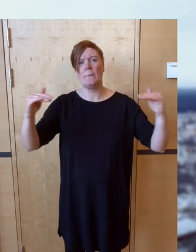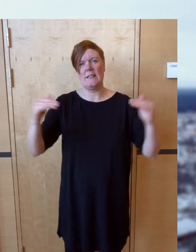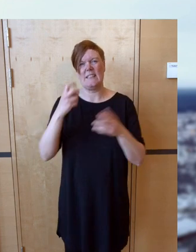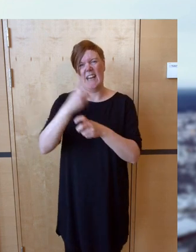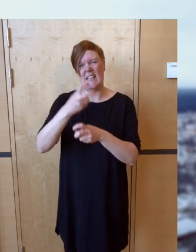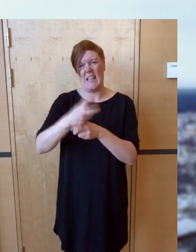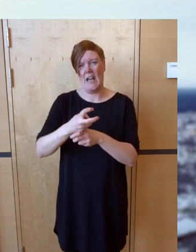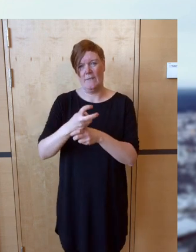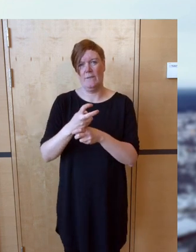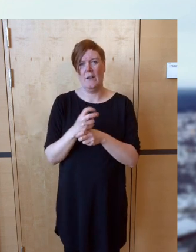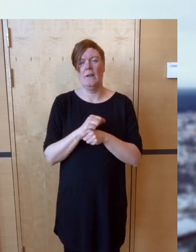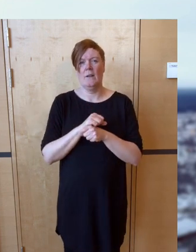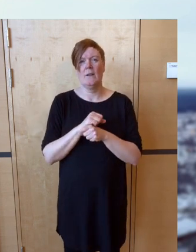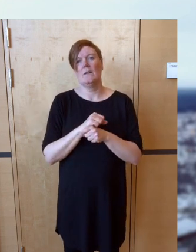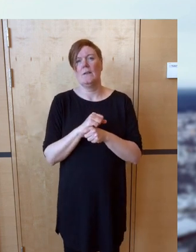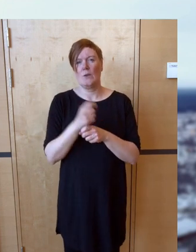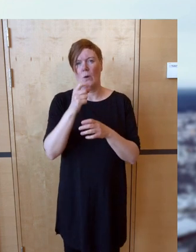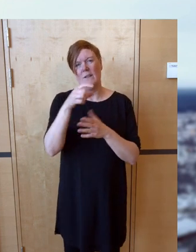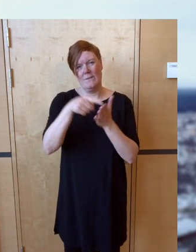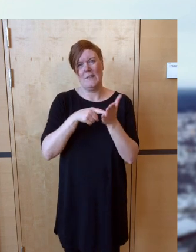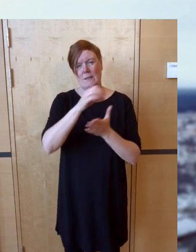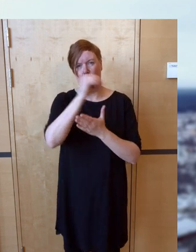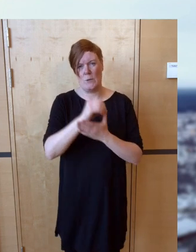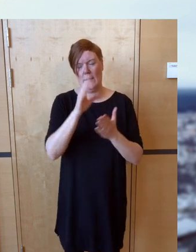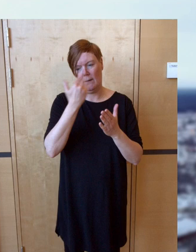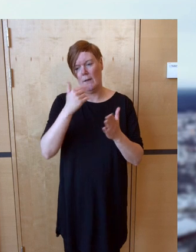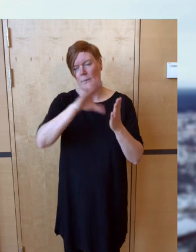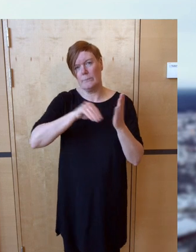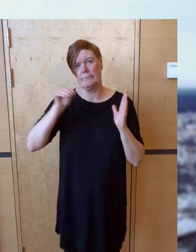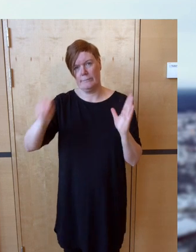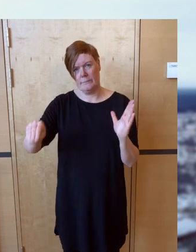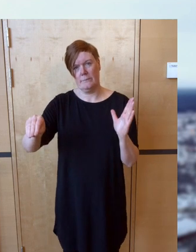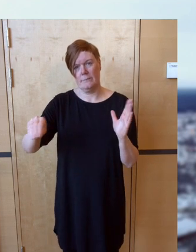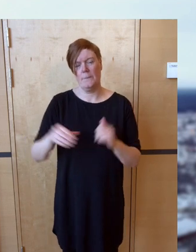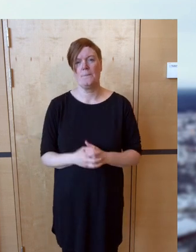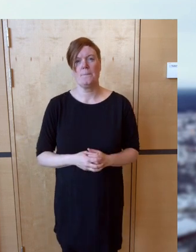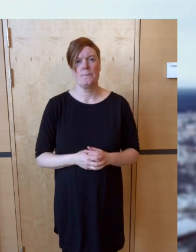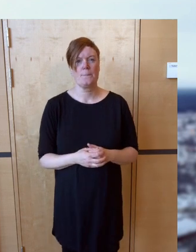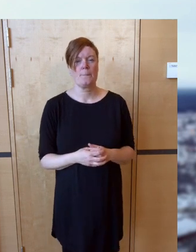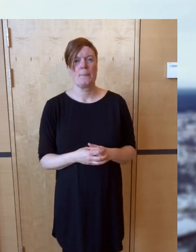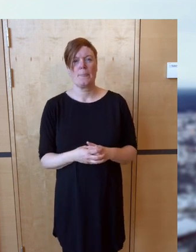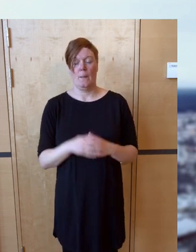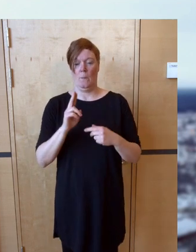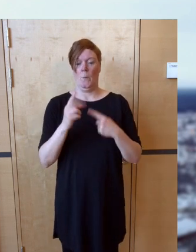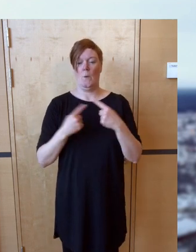Skatteintäkter och generella Statsbidrag I år så är förslaget